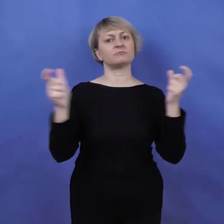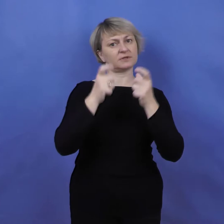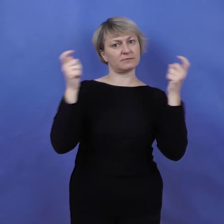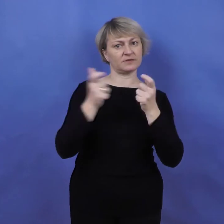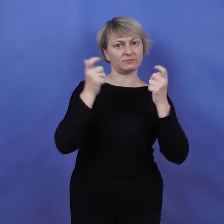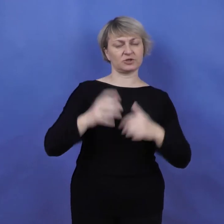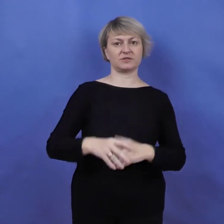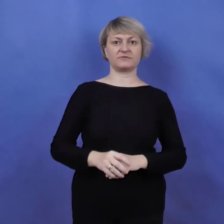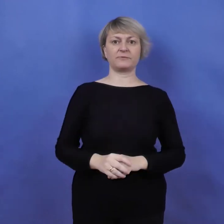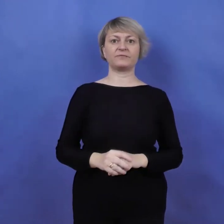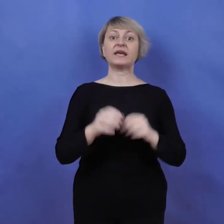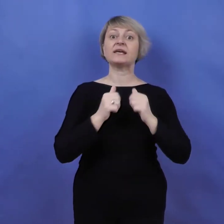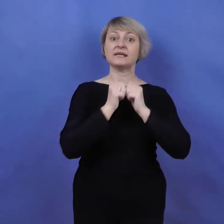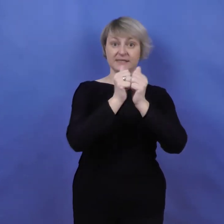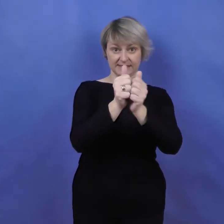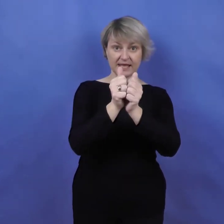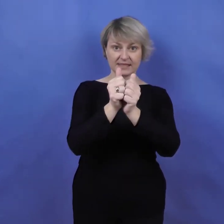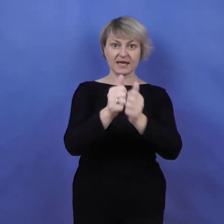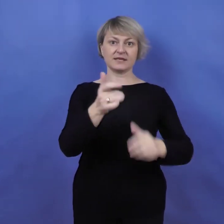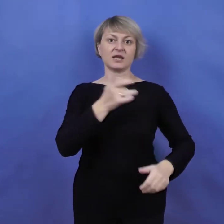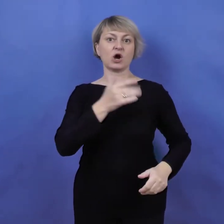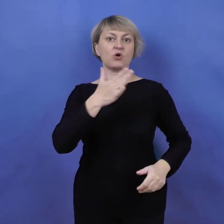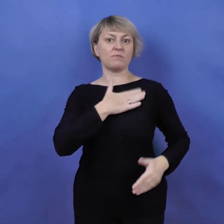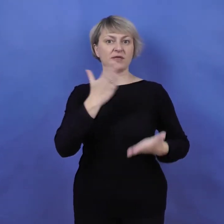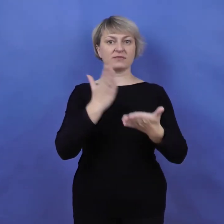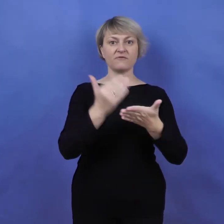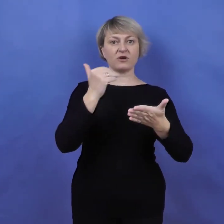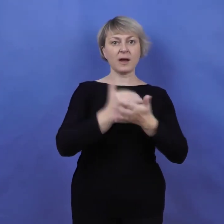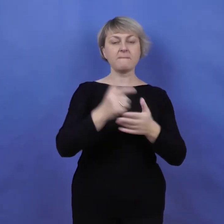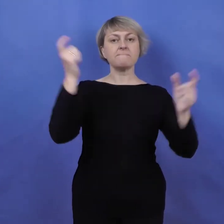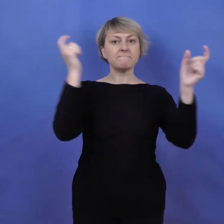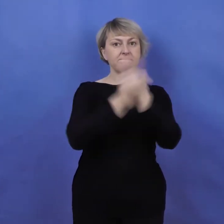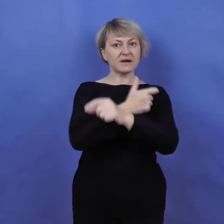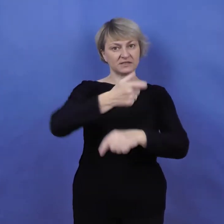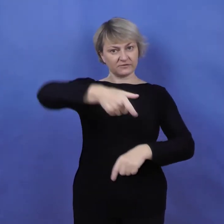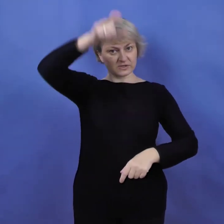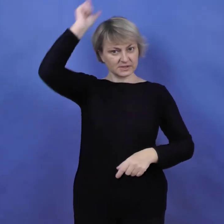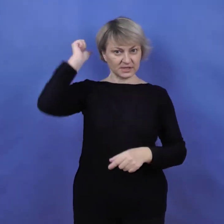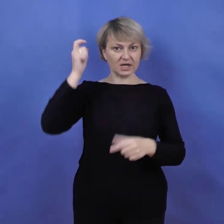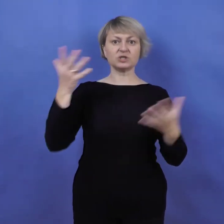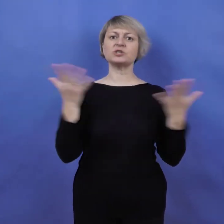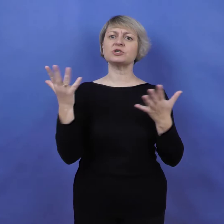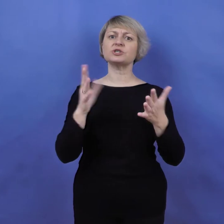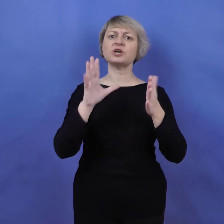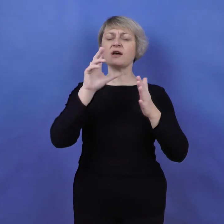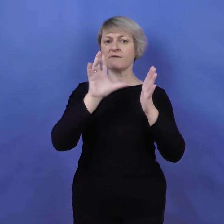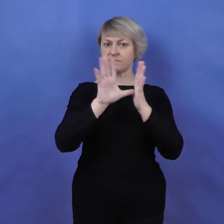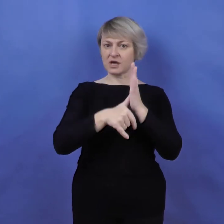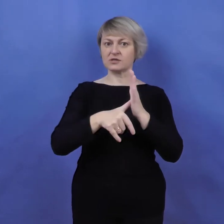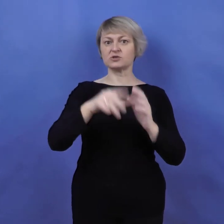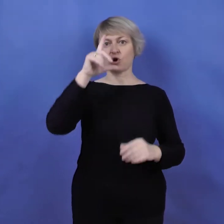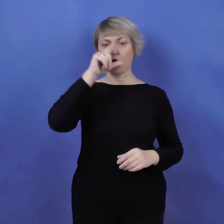Do zadań Komendy Wojewódzkiej Państwowej Straży Pożarnej w Opolu należy: